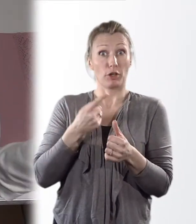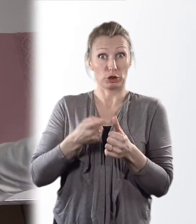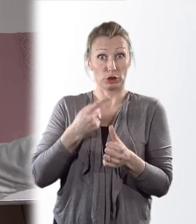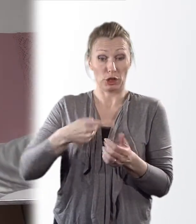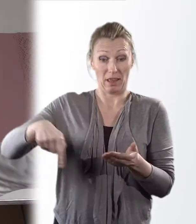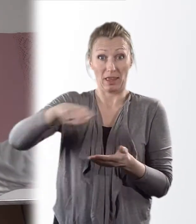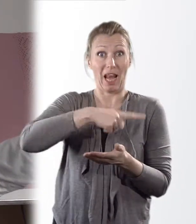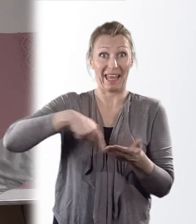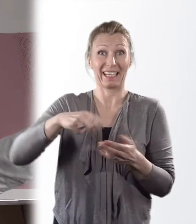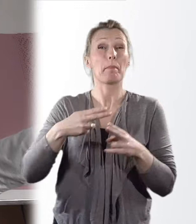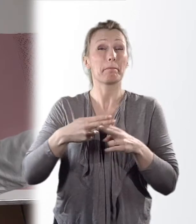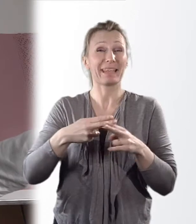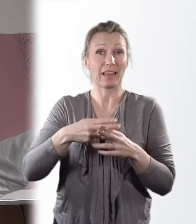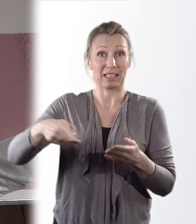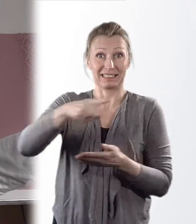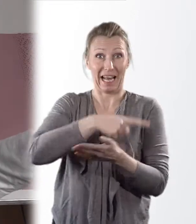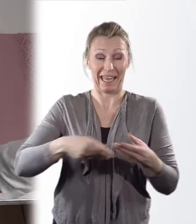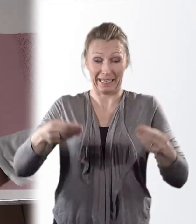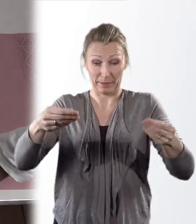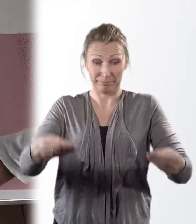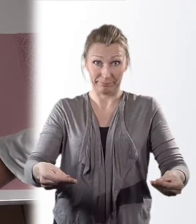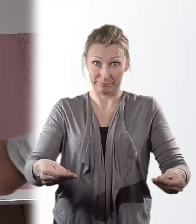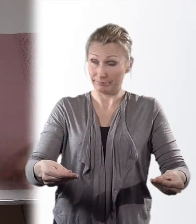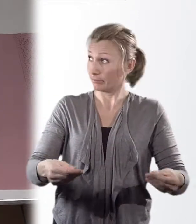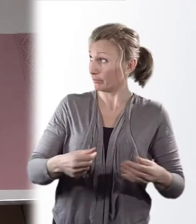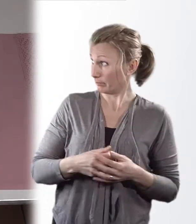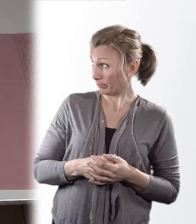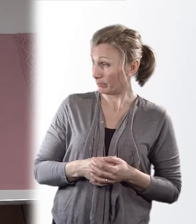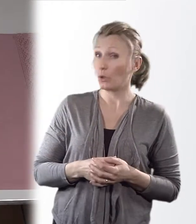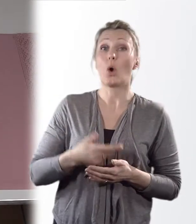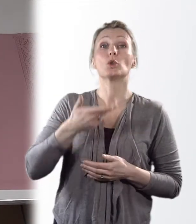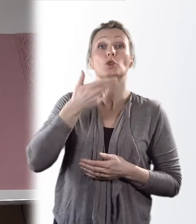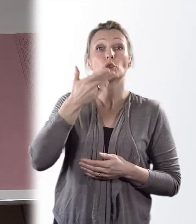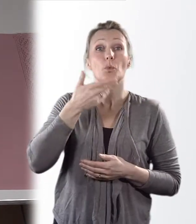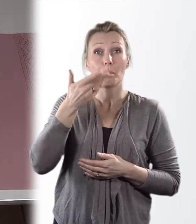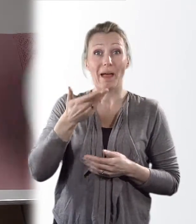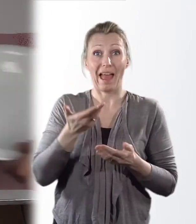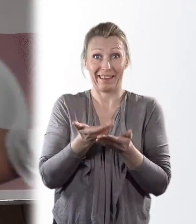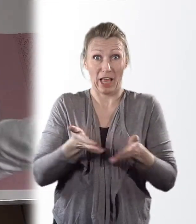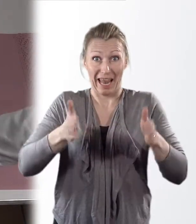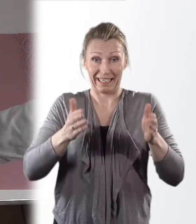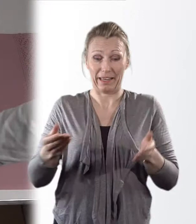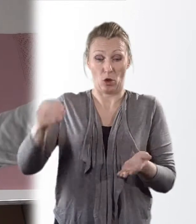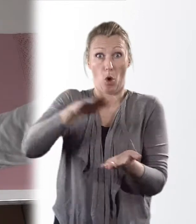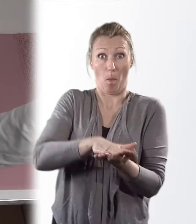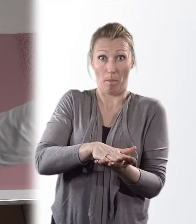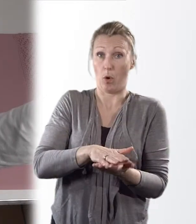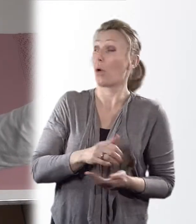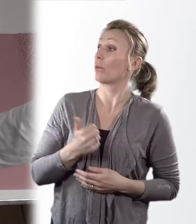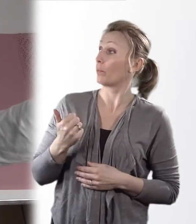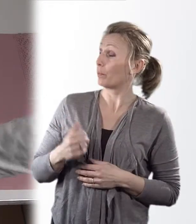Først setter hun på middagstallerken og suppetallerken.